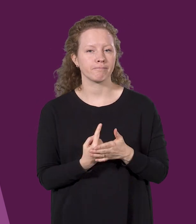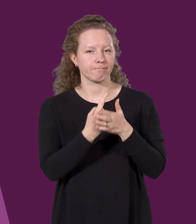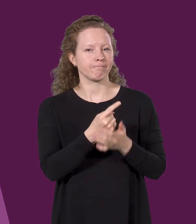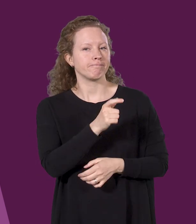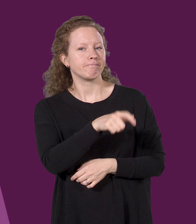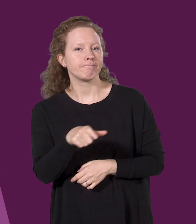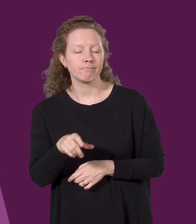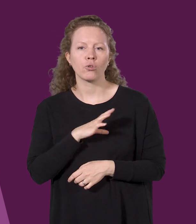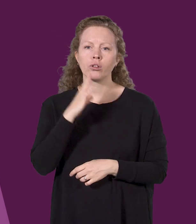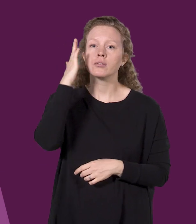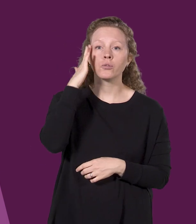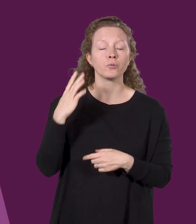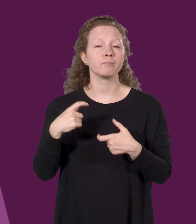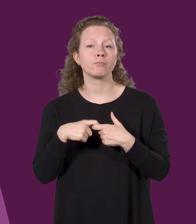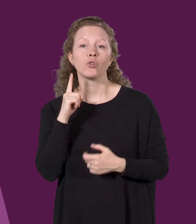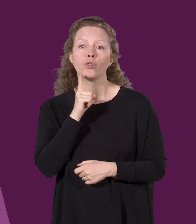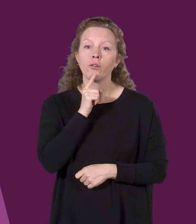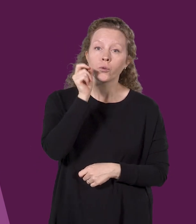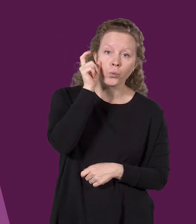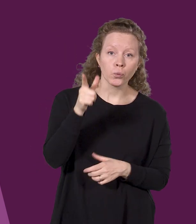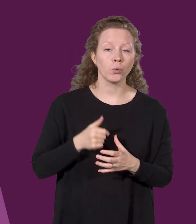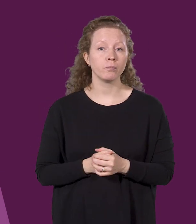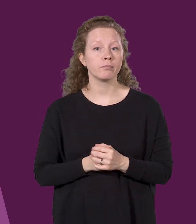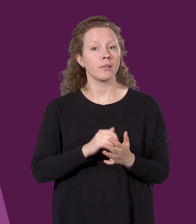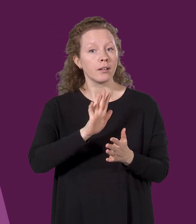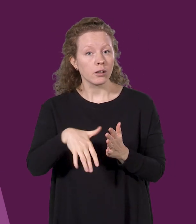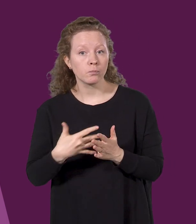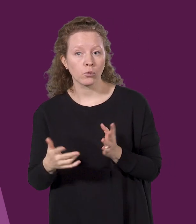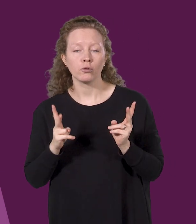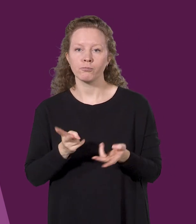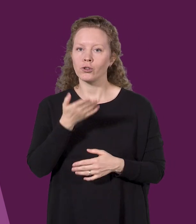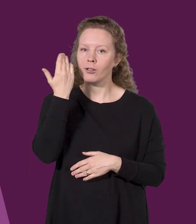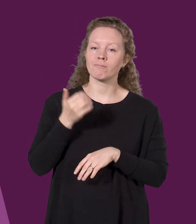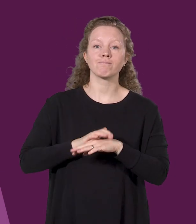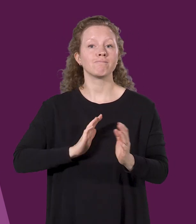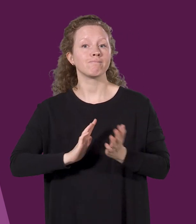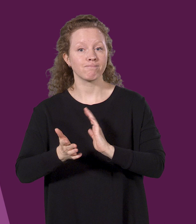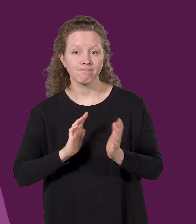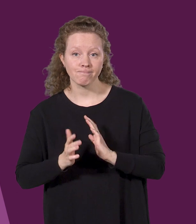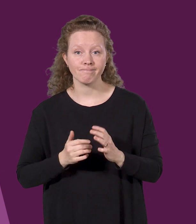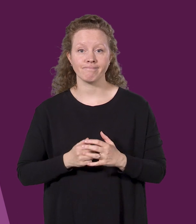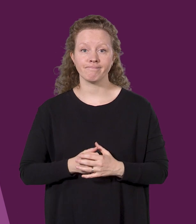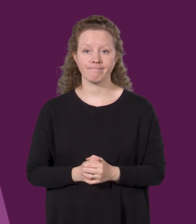och att processens nyckelpersoner har kännedom om dövkulturen och teckenspråket - samt behärskar teckenspråket.